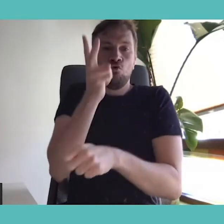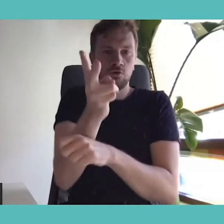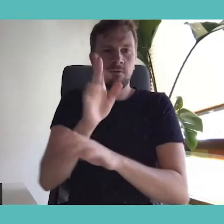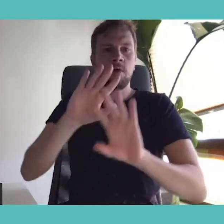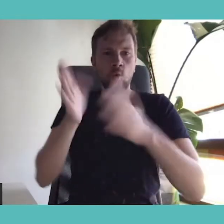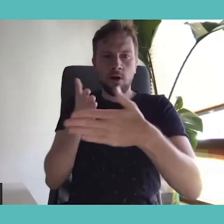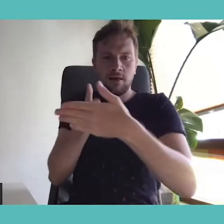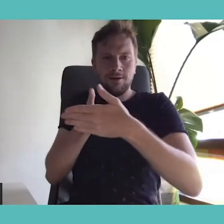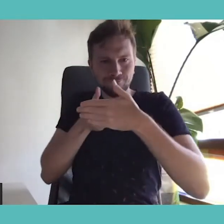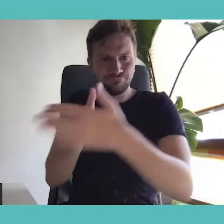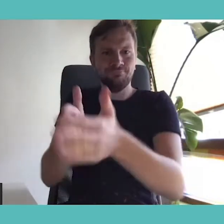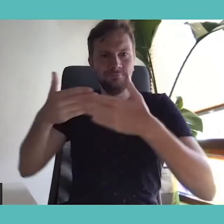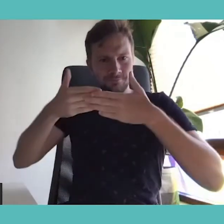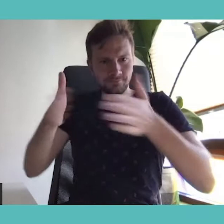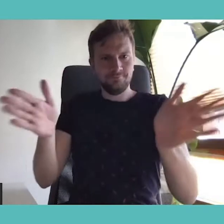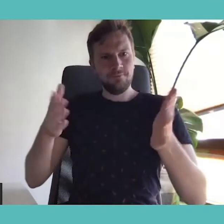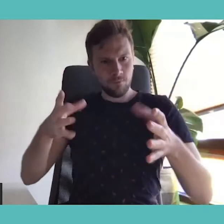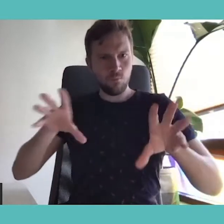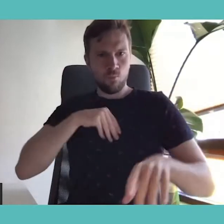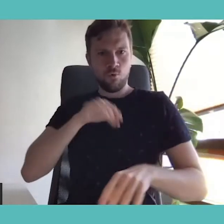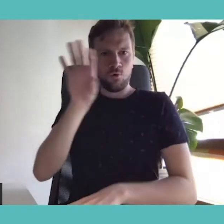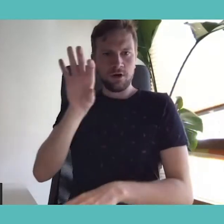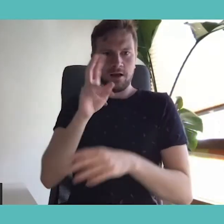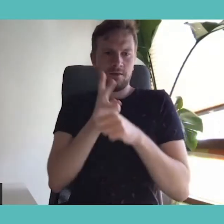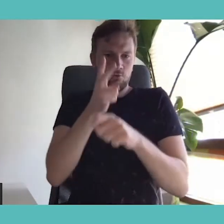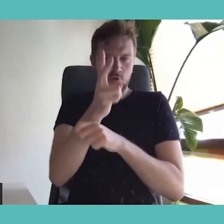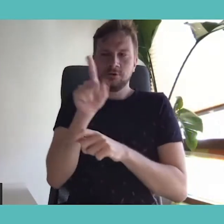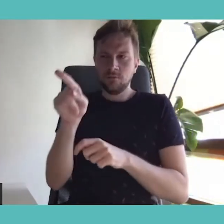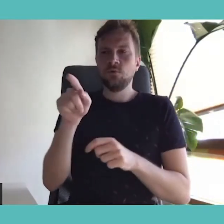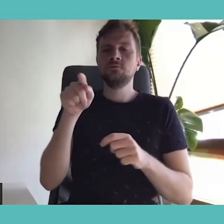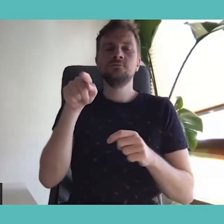Dostępność to likwidowanie barier, w tym wypadku możliwość oglądania telewizji.